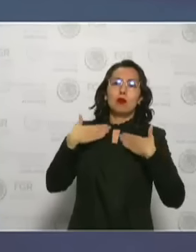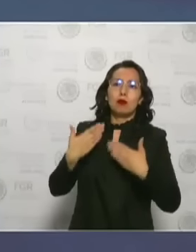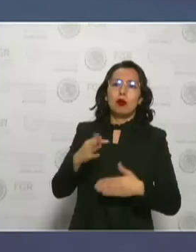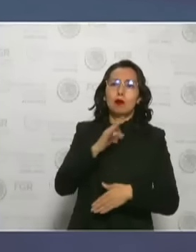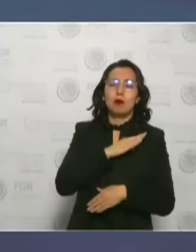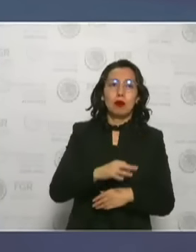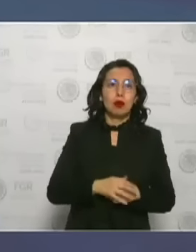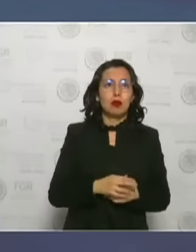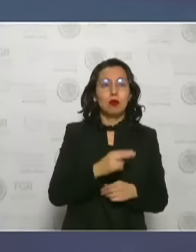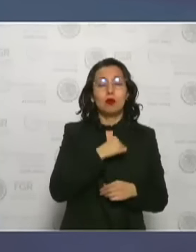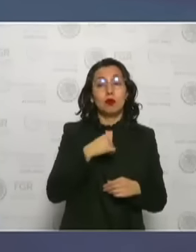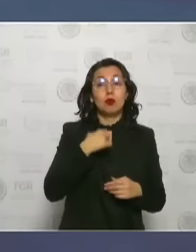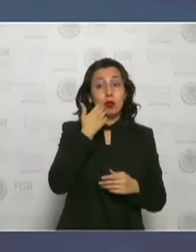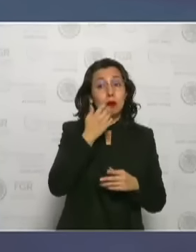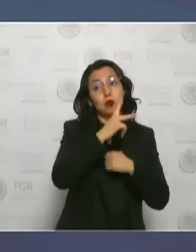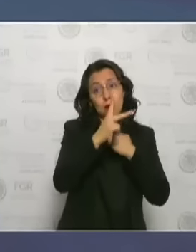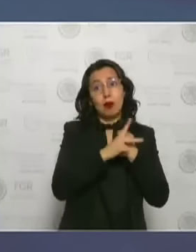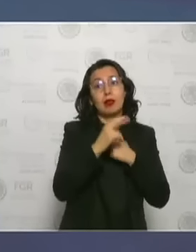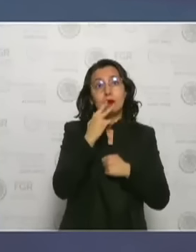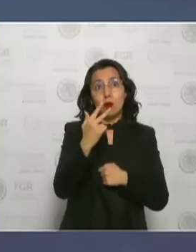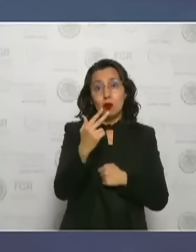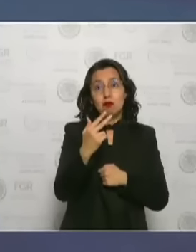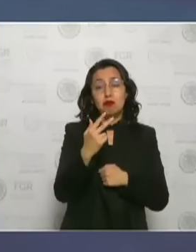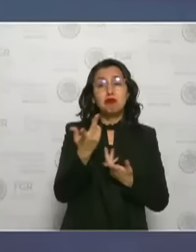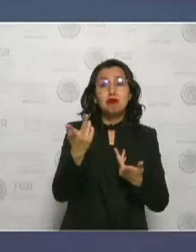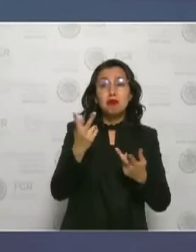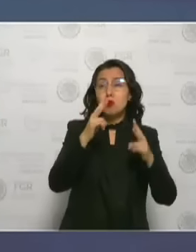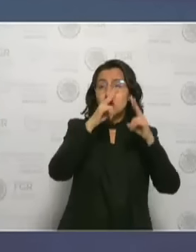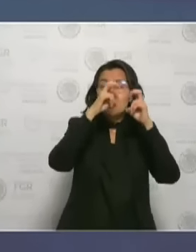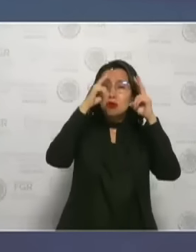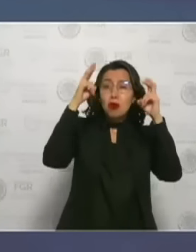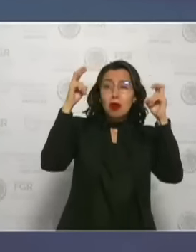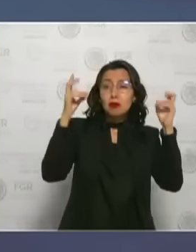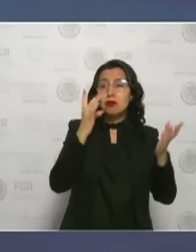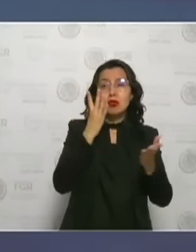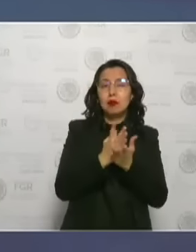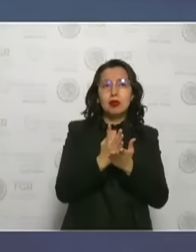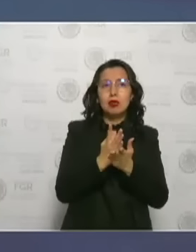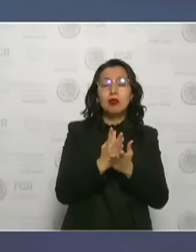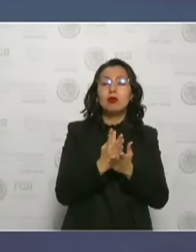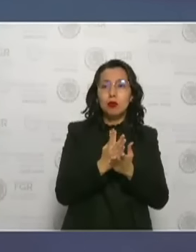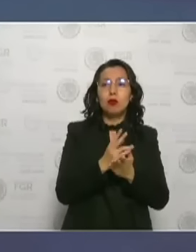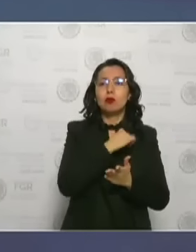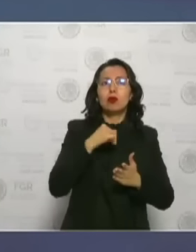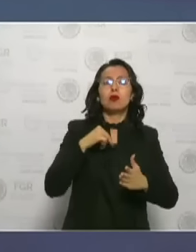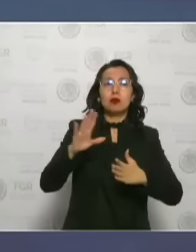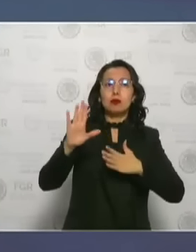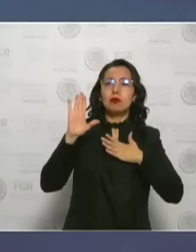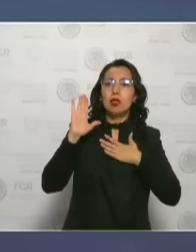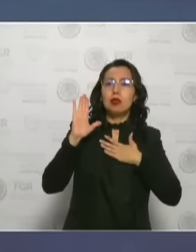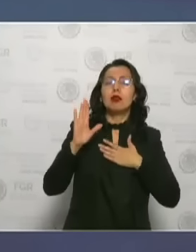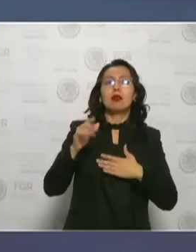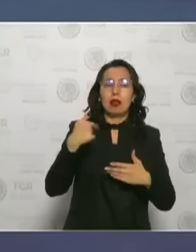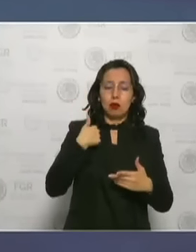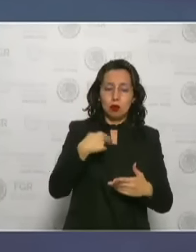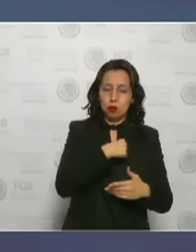aspiración a un país mejor no es un anhelo pasivo, sino un compromiso basado en el rigor del trabajo,